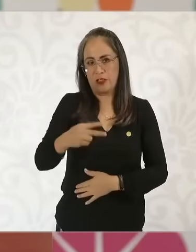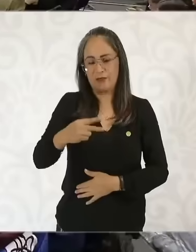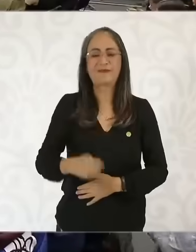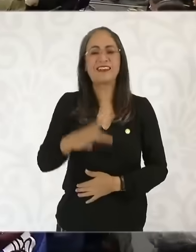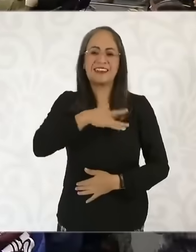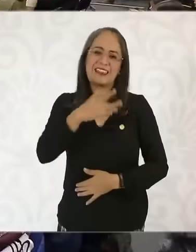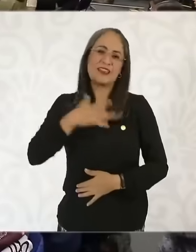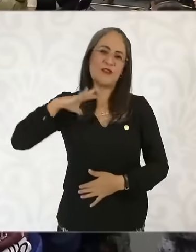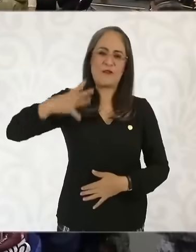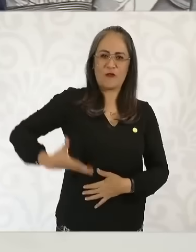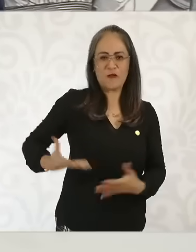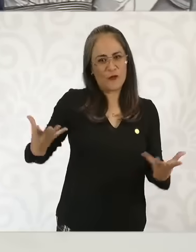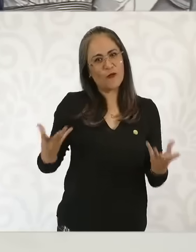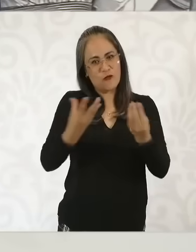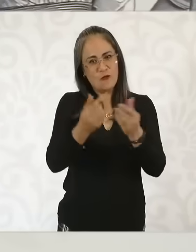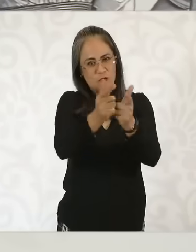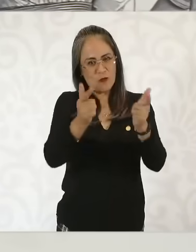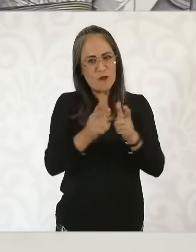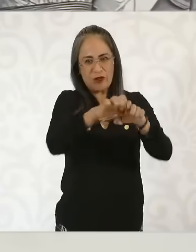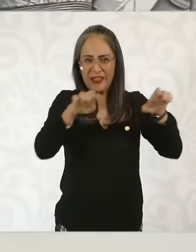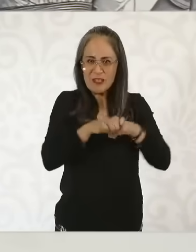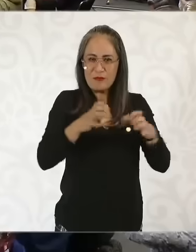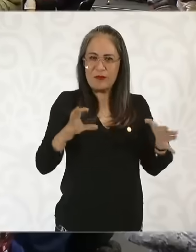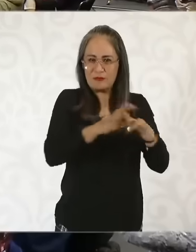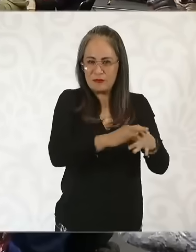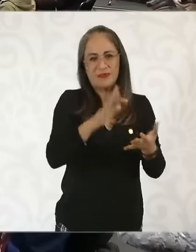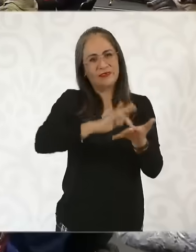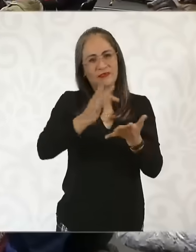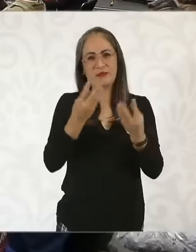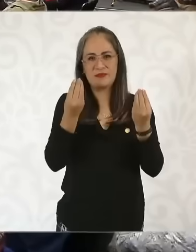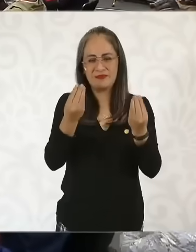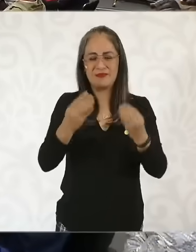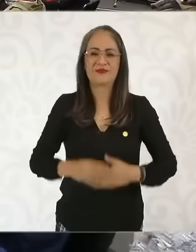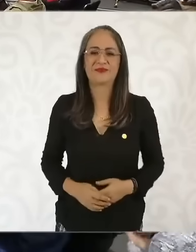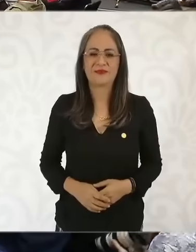presidenta, formar parte de su equipo. Muchas gracias.